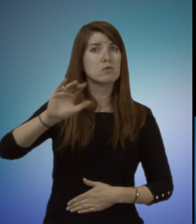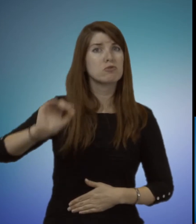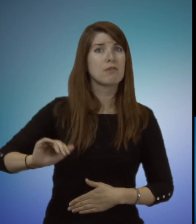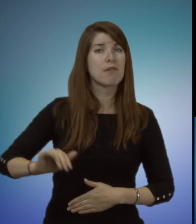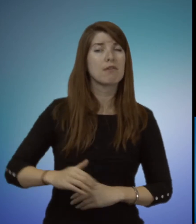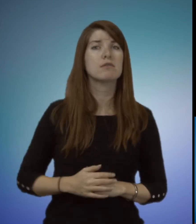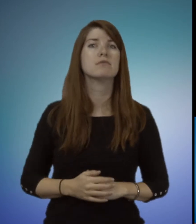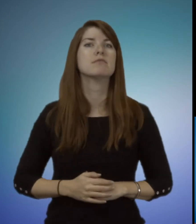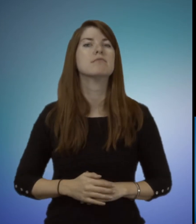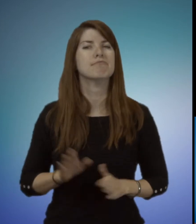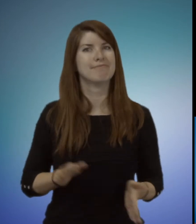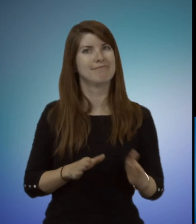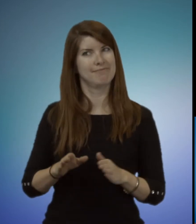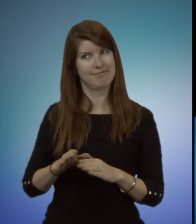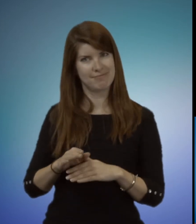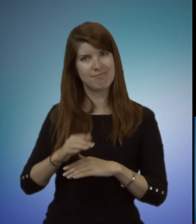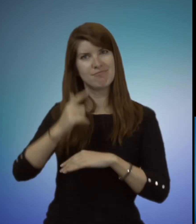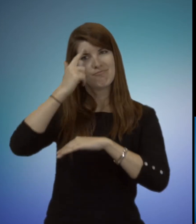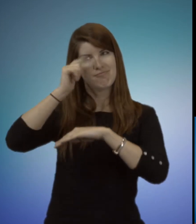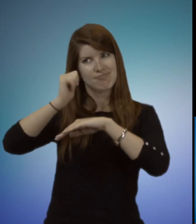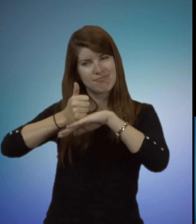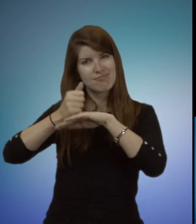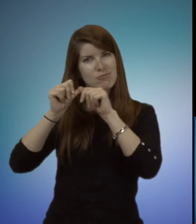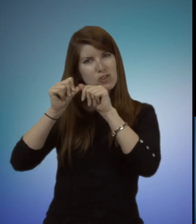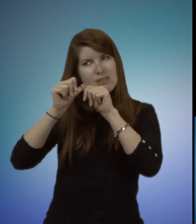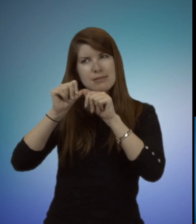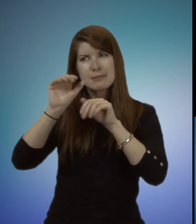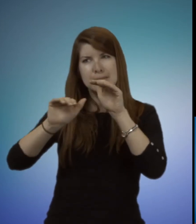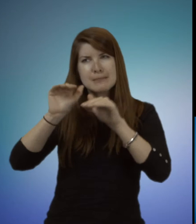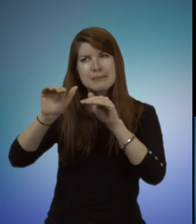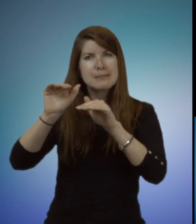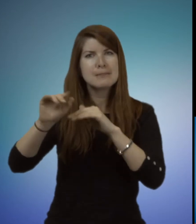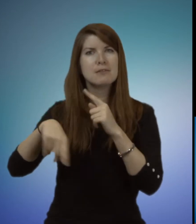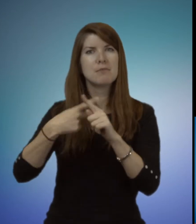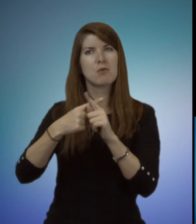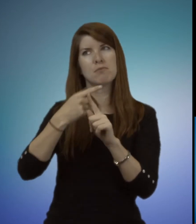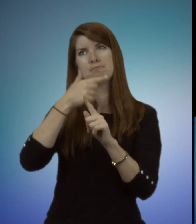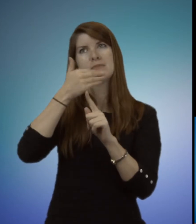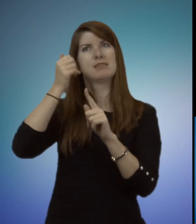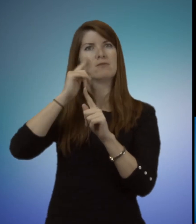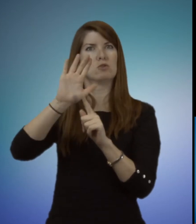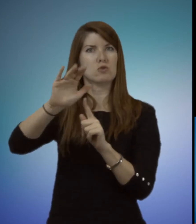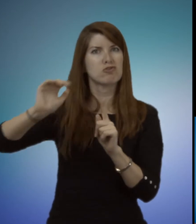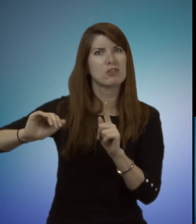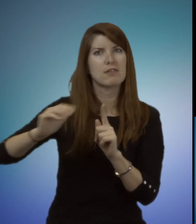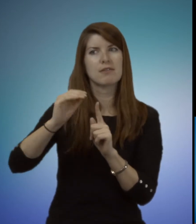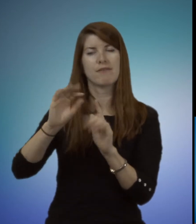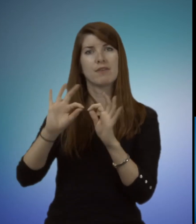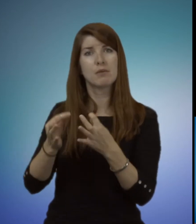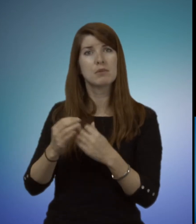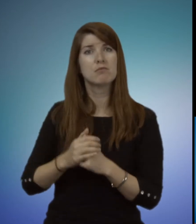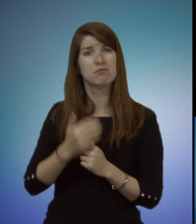Sea persistente con lo que usted cree que es mejor para su hijo y su familia. Usted conoce mejor a su hijo.